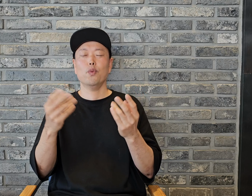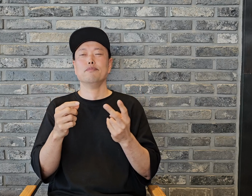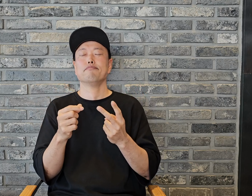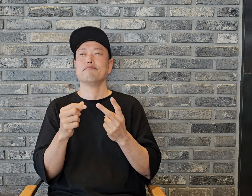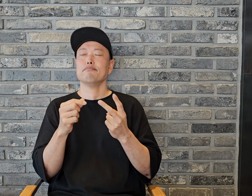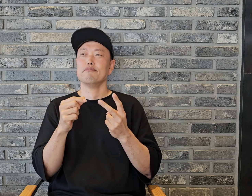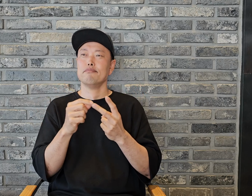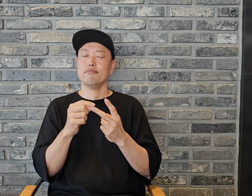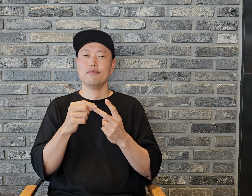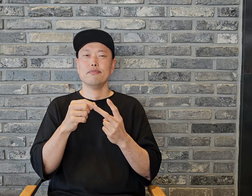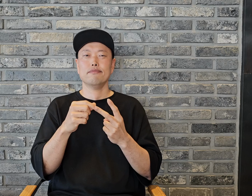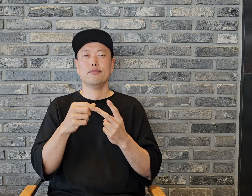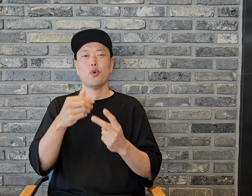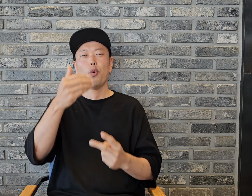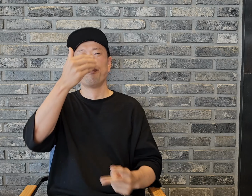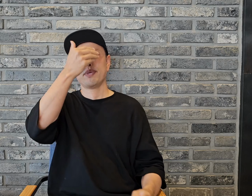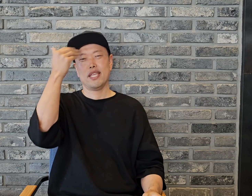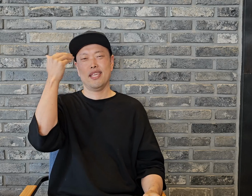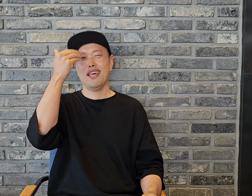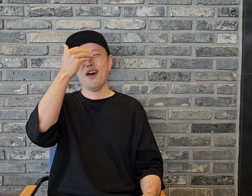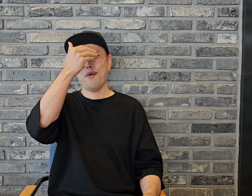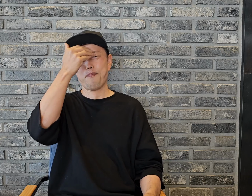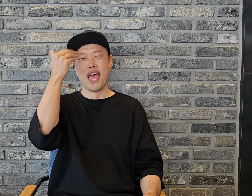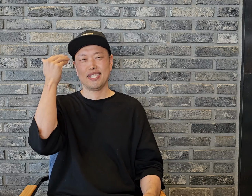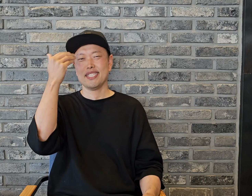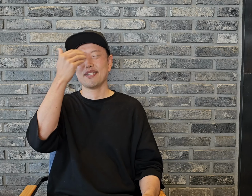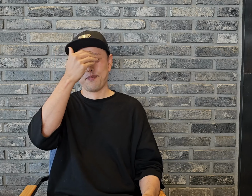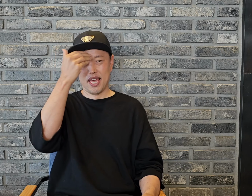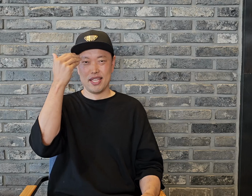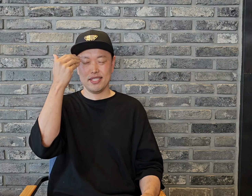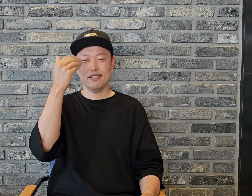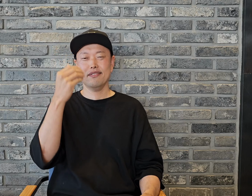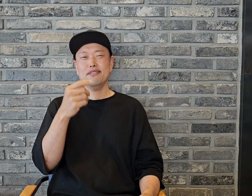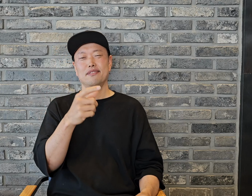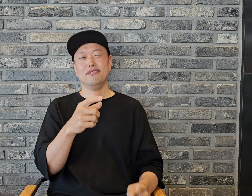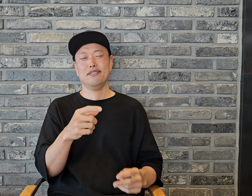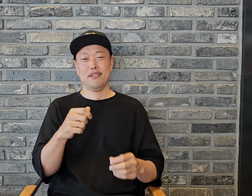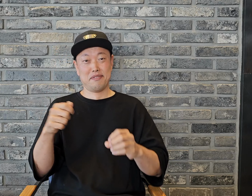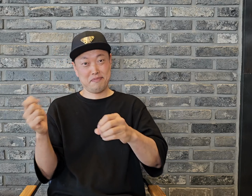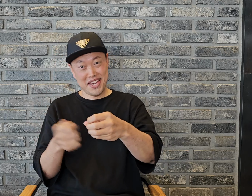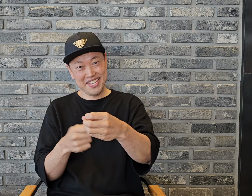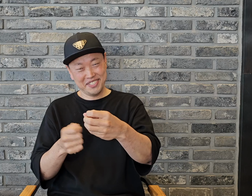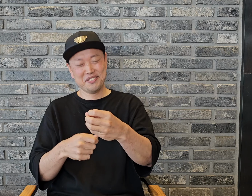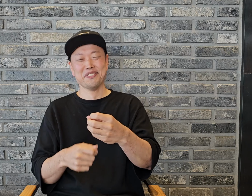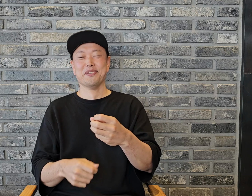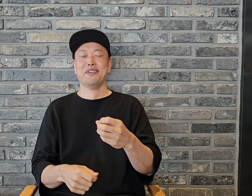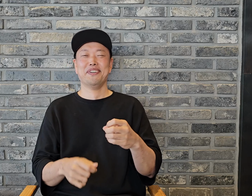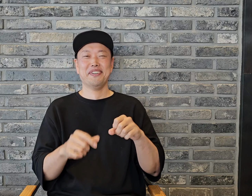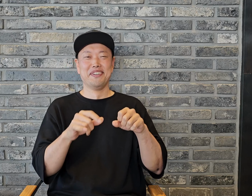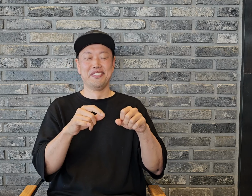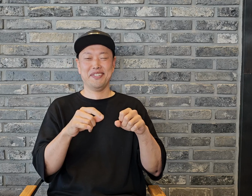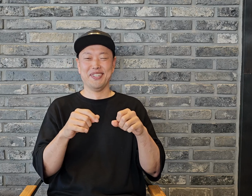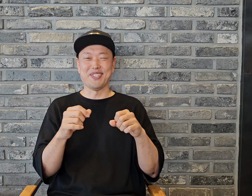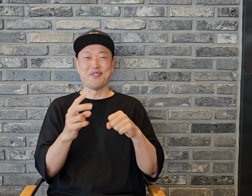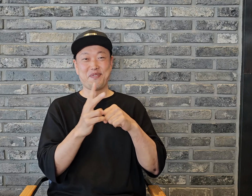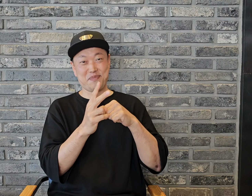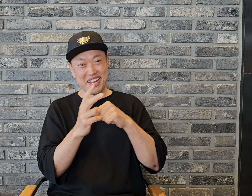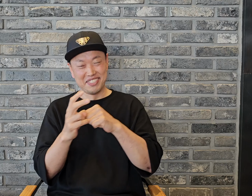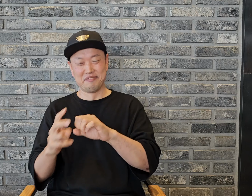「若い」という意味もあります。 伝統的な遊園地「コマ」もあり、 カタツムリには